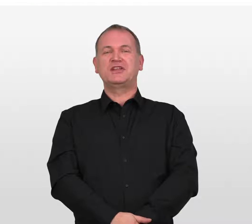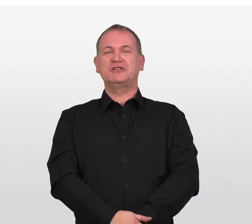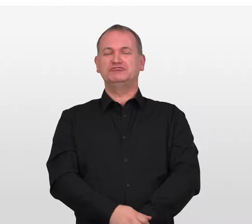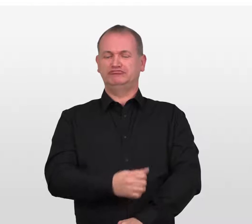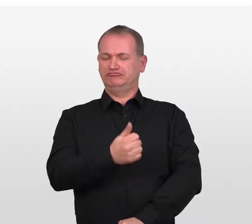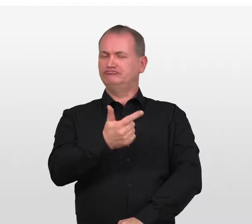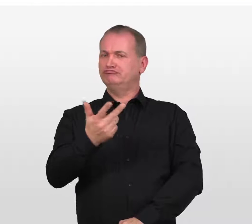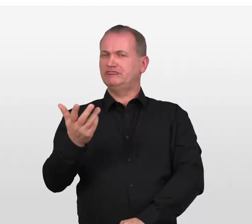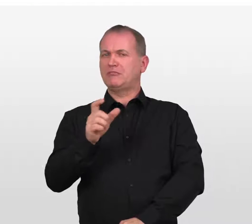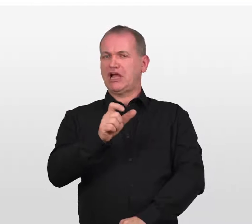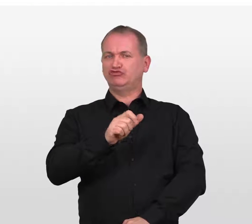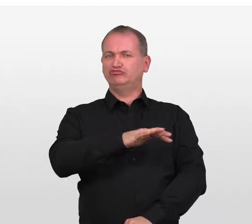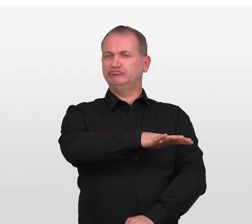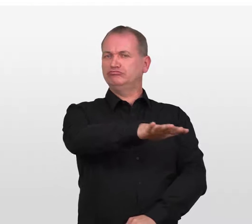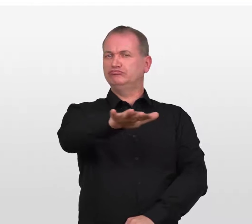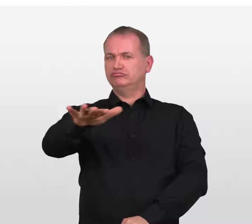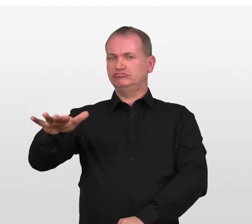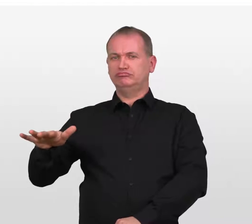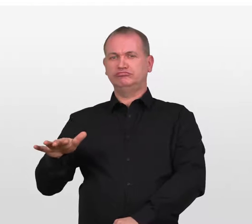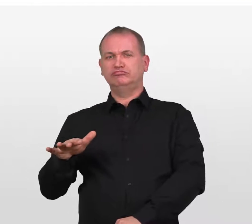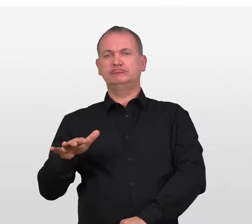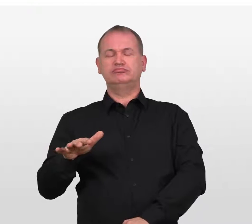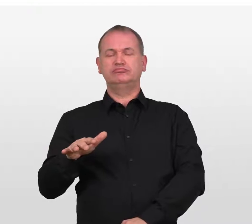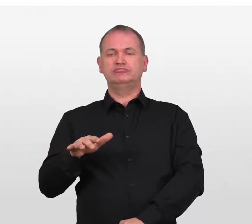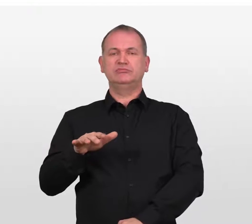Viele Menschen haben noch keine